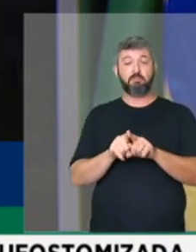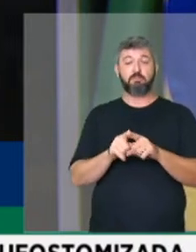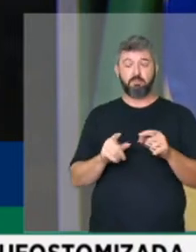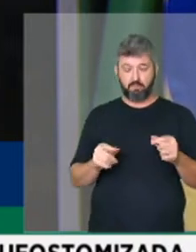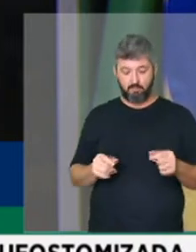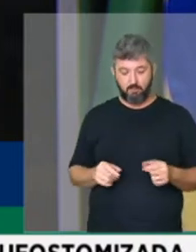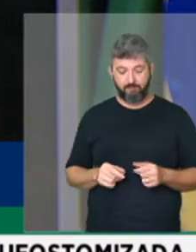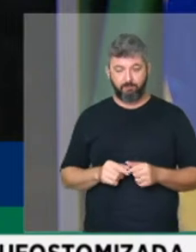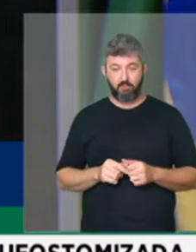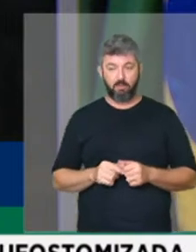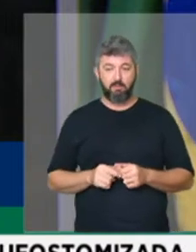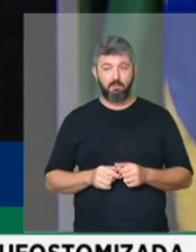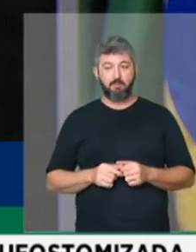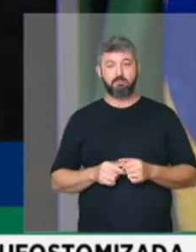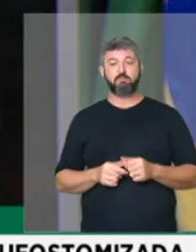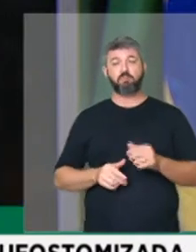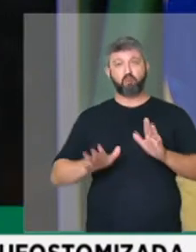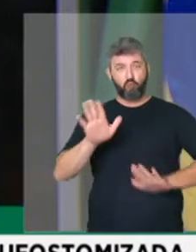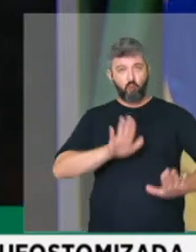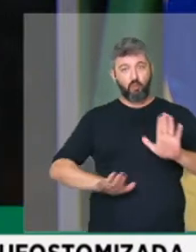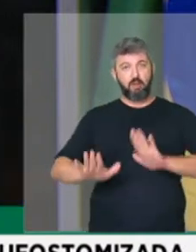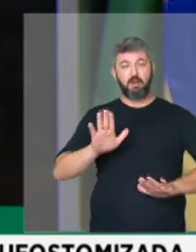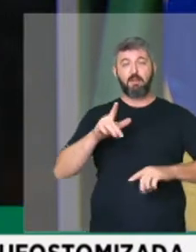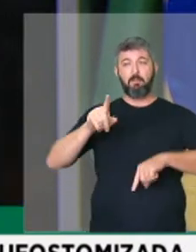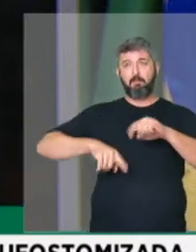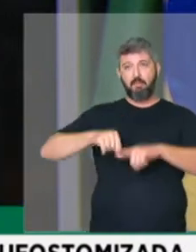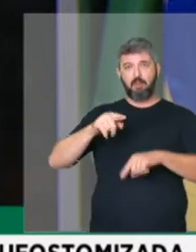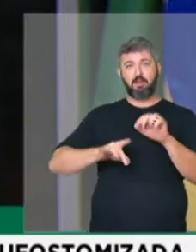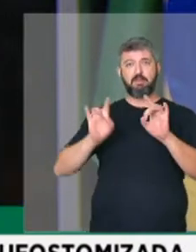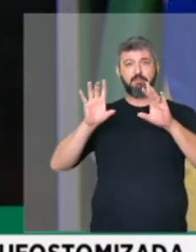NICA. MAS O QUE SIGNIFICA QUE NA MAIOR PARTE DOS CASOS ESSES PROCEDIMENTOS PODEM SER TEMPORÁRIOS. CERTO É QUE